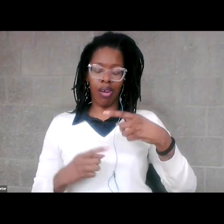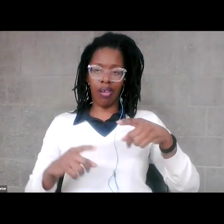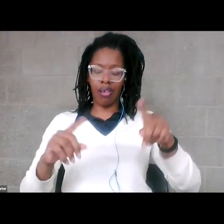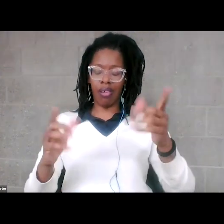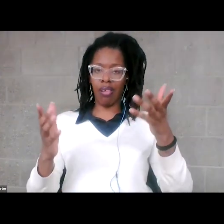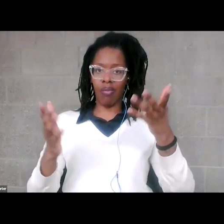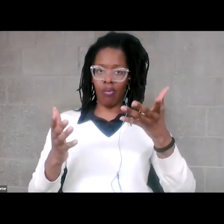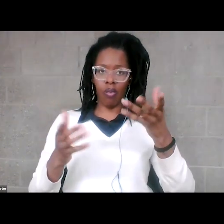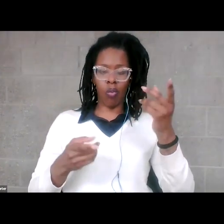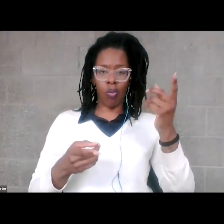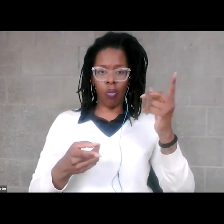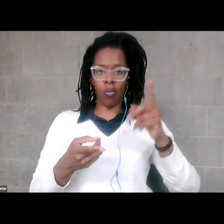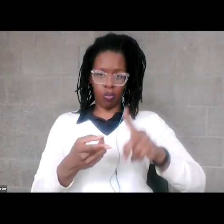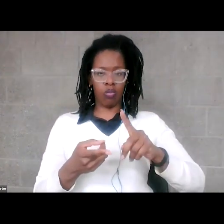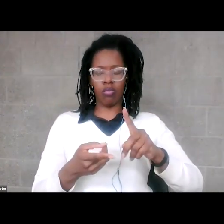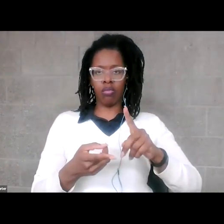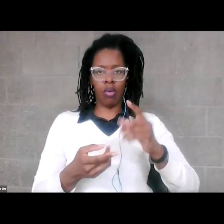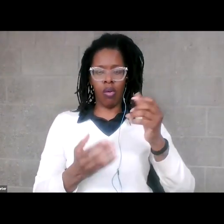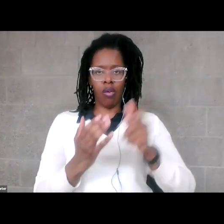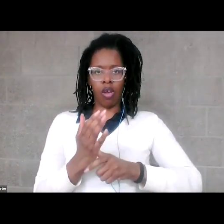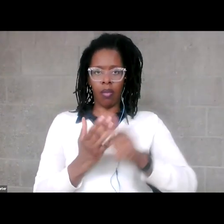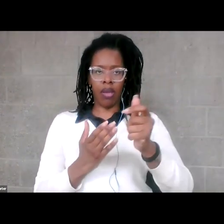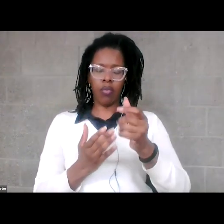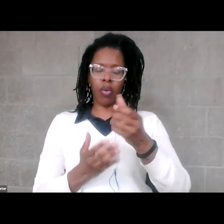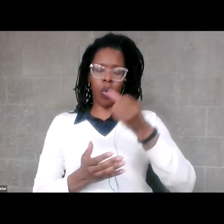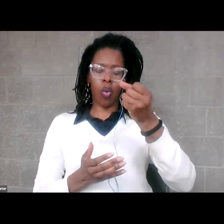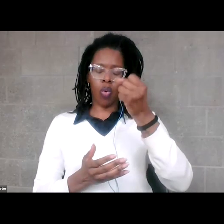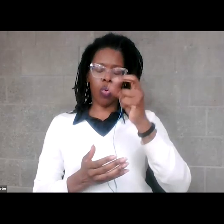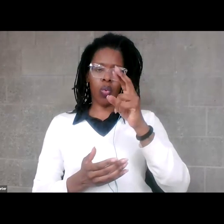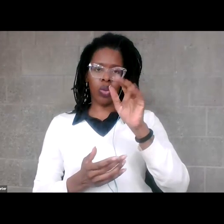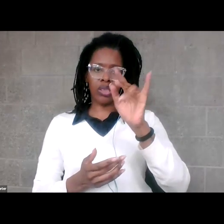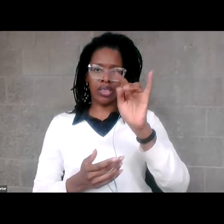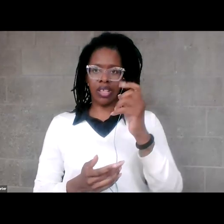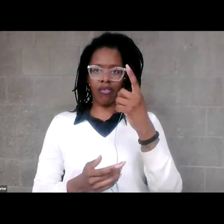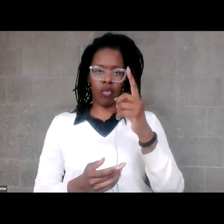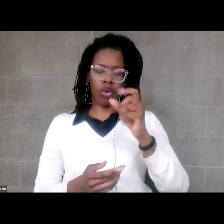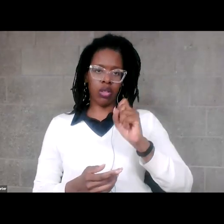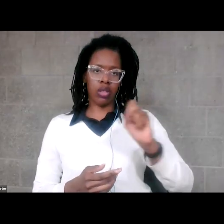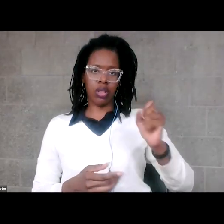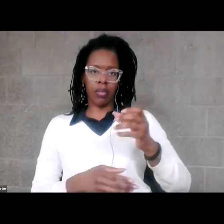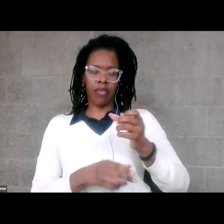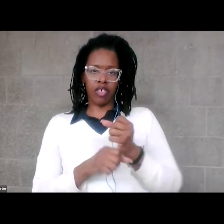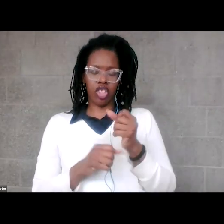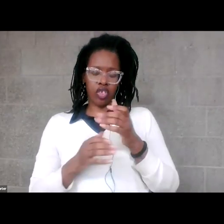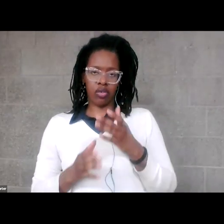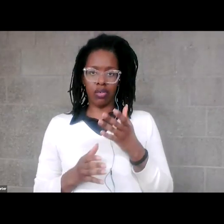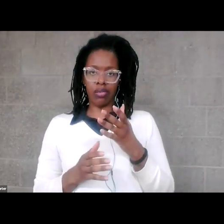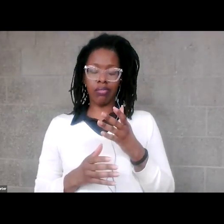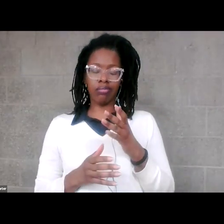la tasa de retención por sobrepago predeterminada para los beneficiarios del Seguro Social al 10 % o $10,